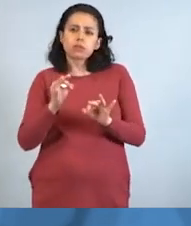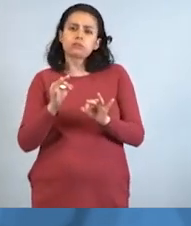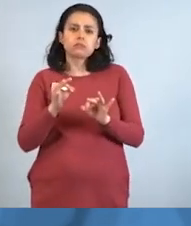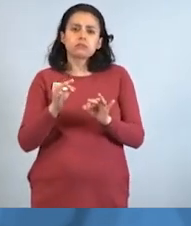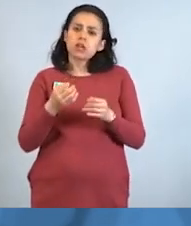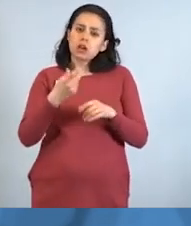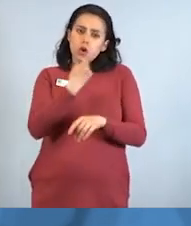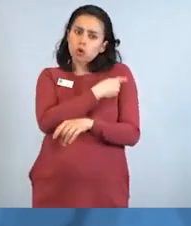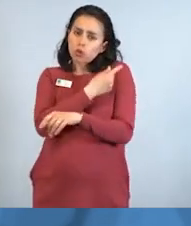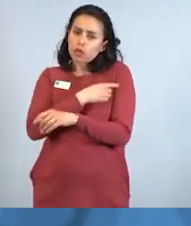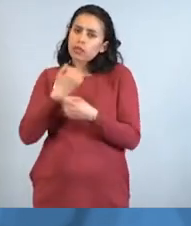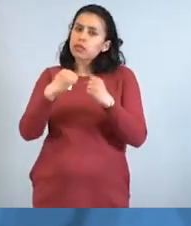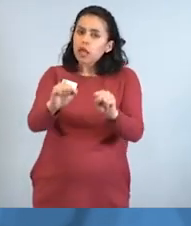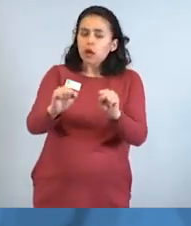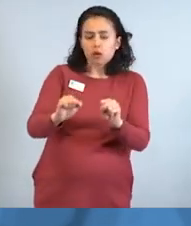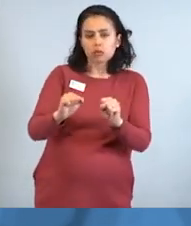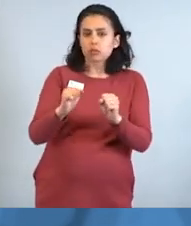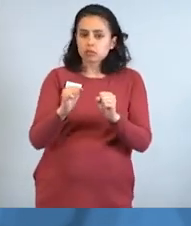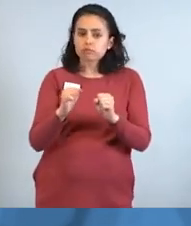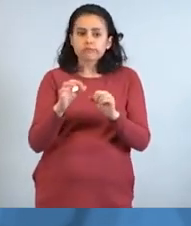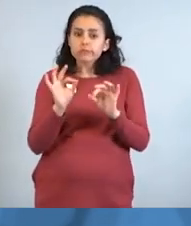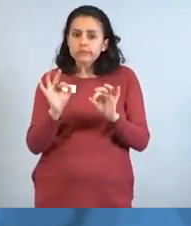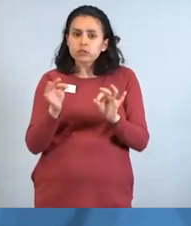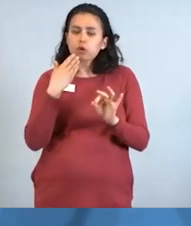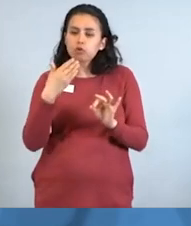Tästäkin on paljon tarinoita maailmalla.